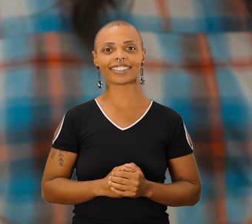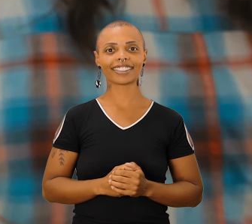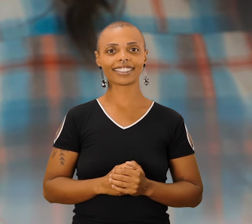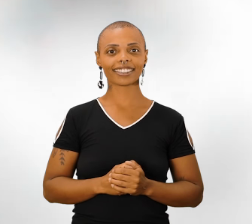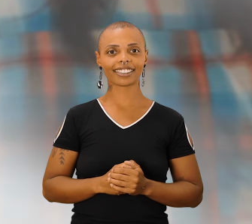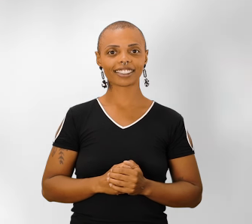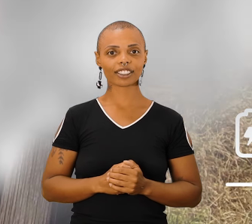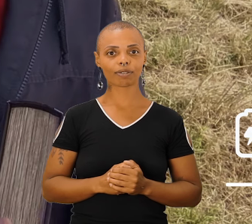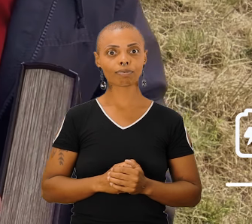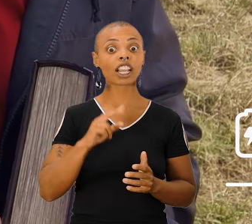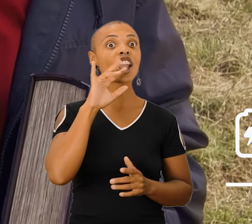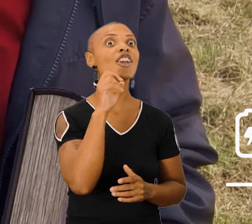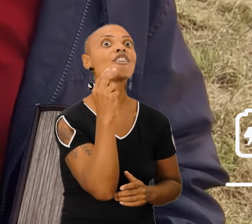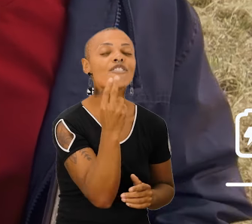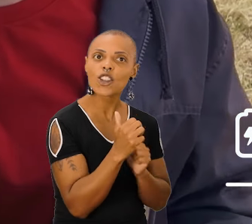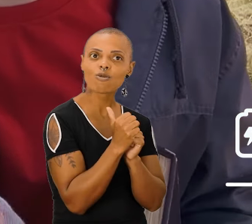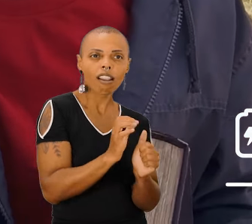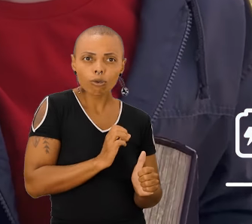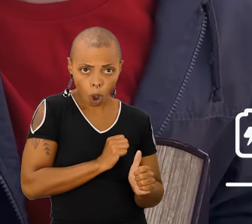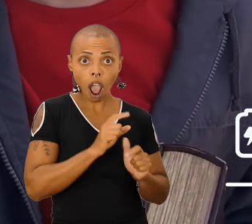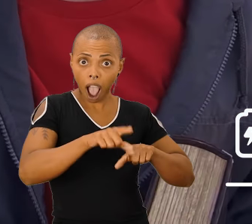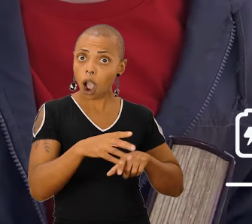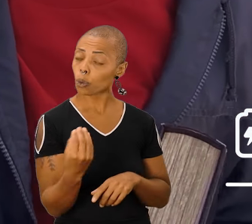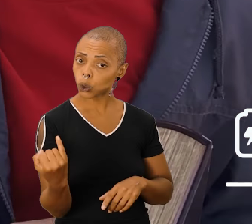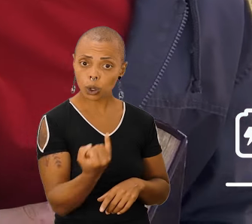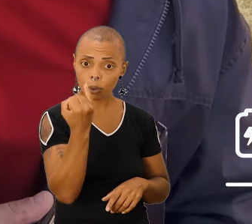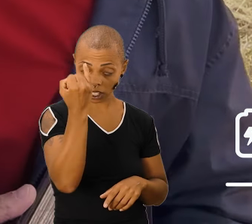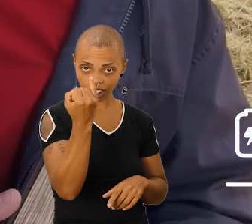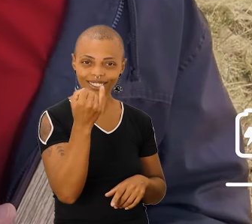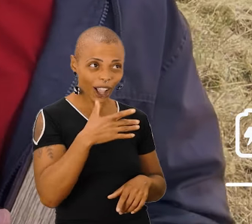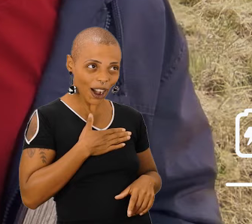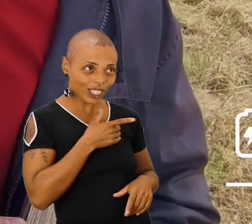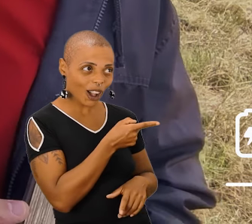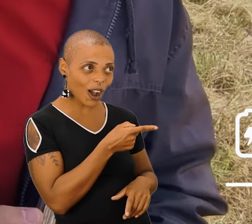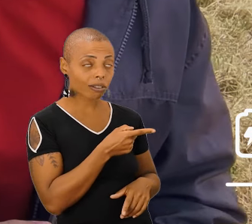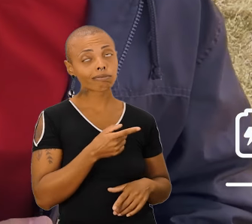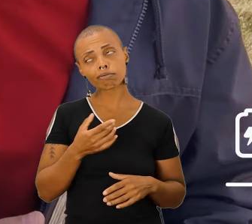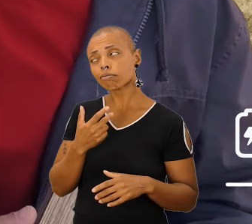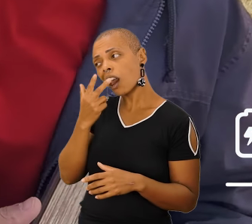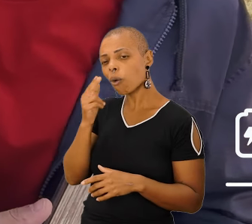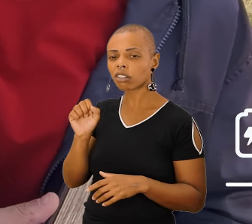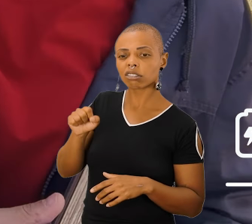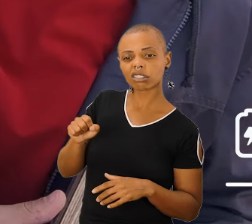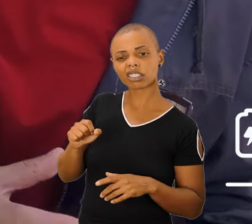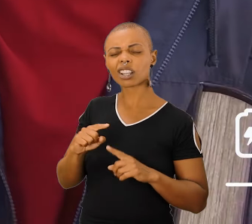[Dininha] Viram só, seguimores? O Agro é realmente muito importante. E cê curtiu? [Jotapê] É... Acho que sim. Mas, deixa eu ver se entendi...